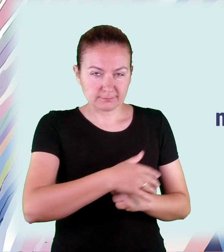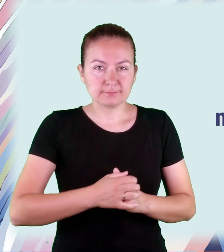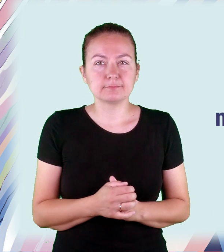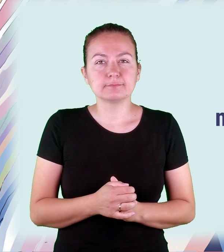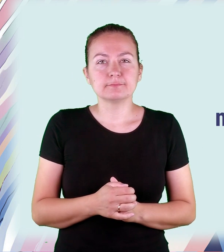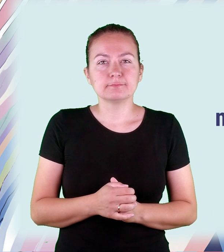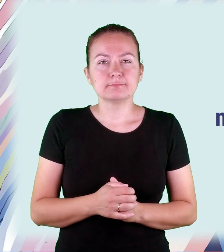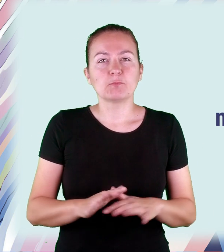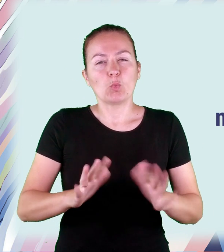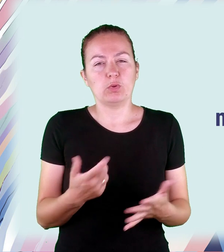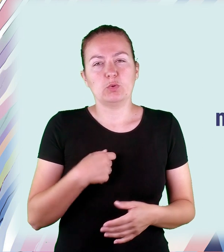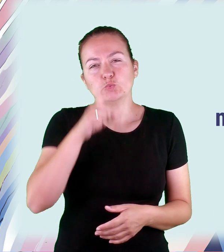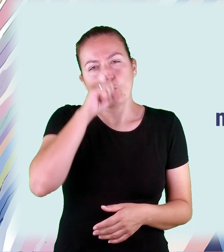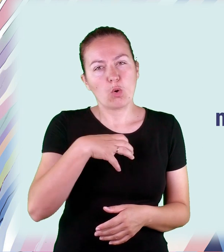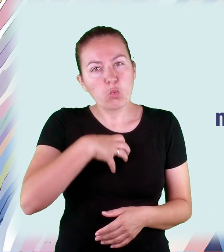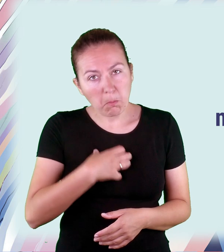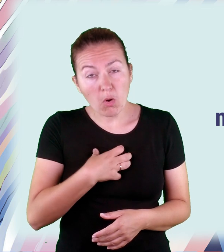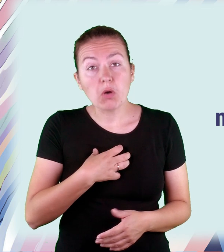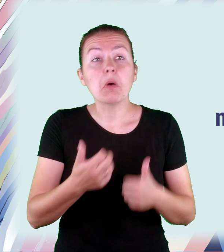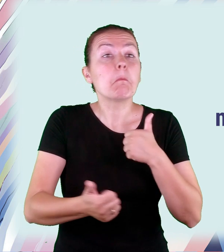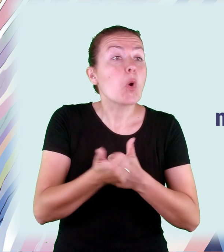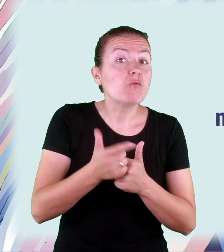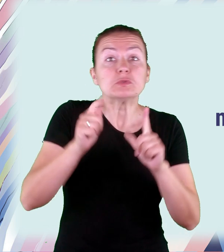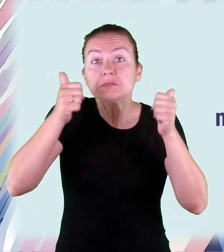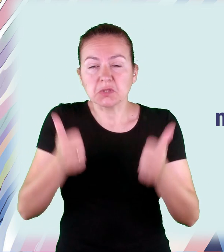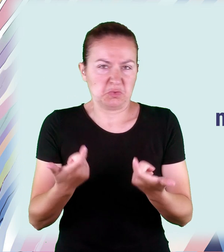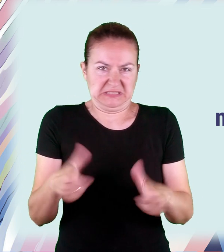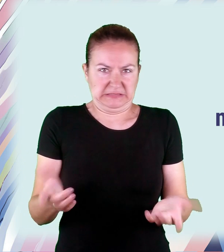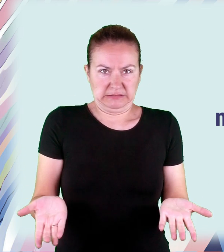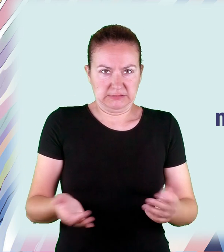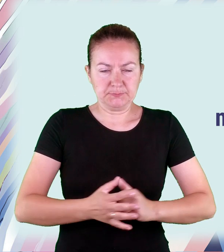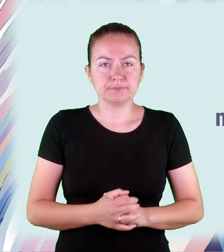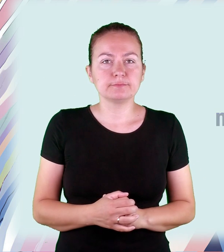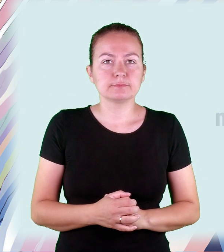(czyli: mieć zły humor bez powodu)